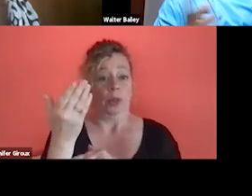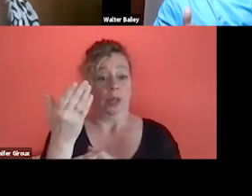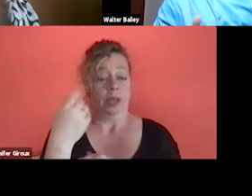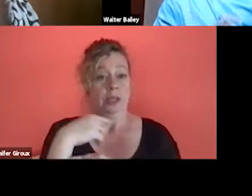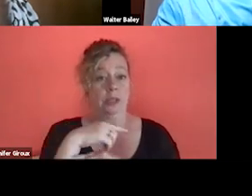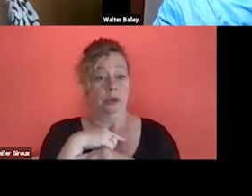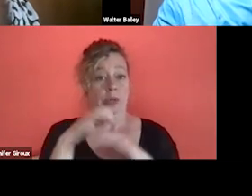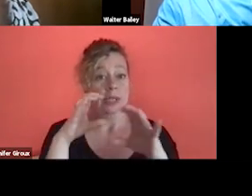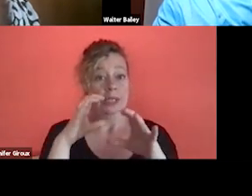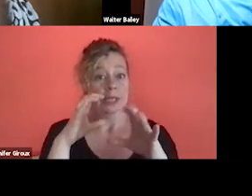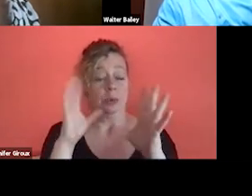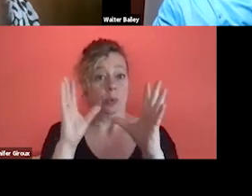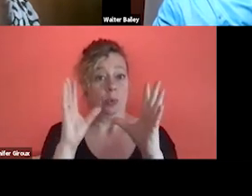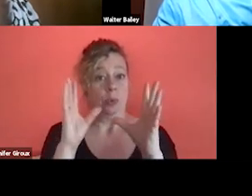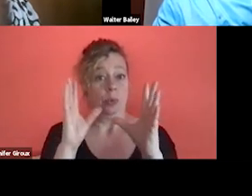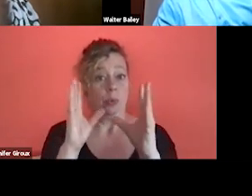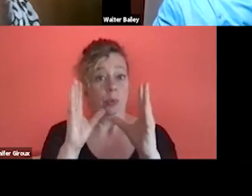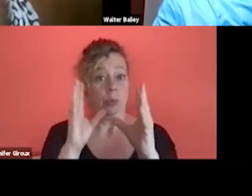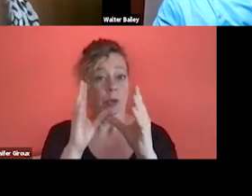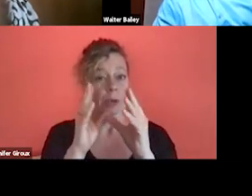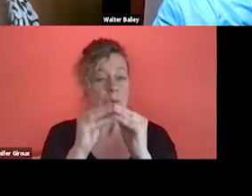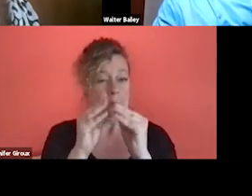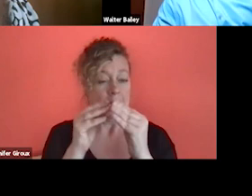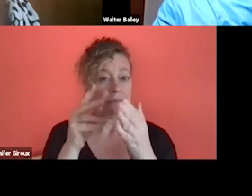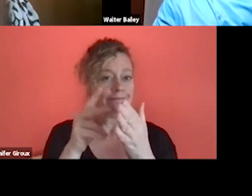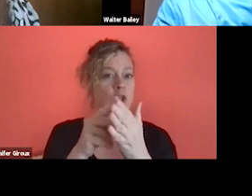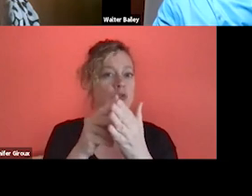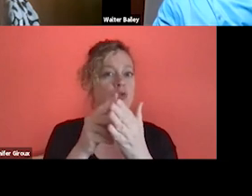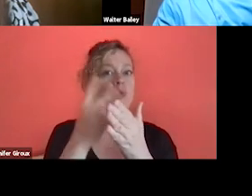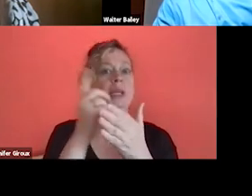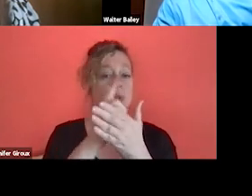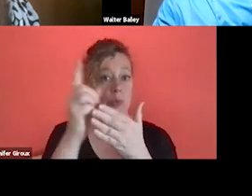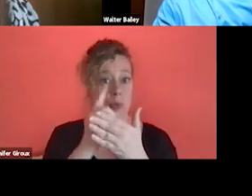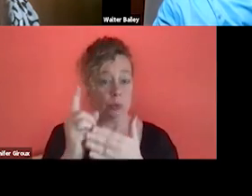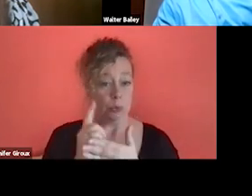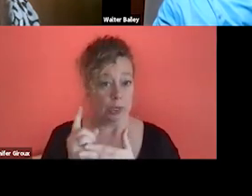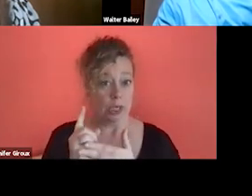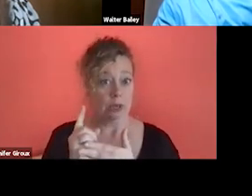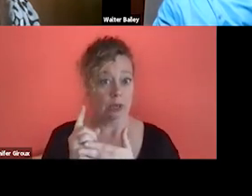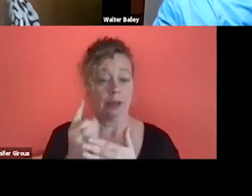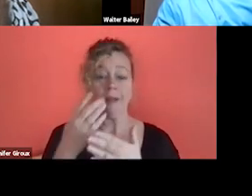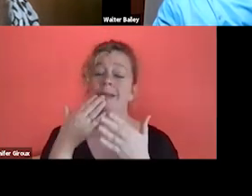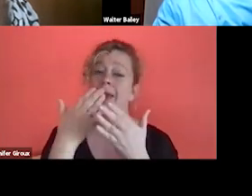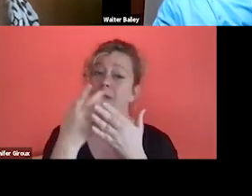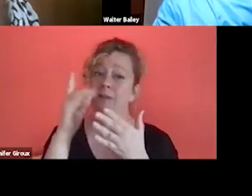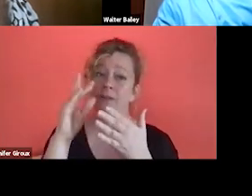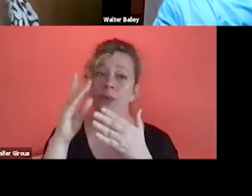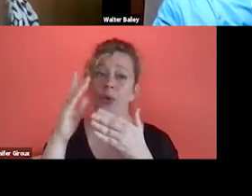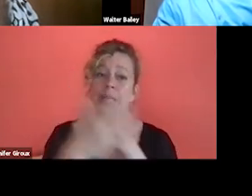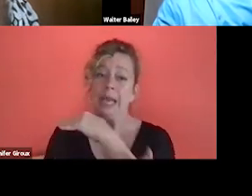terminamos reuniéndonos dos veces por semana, y gracias a Dios por el condado de Multnomah, así como por algunas otras subvenciones que llegaron.